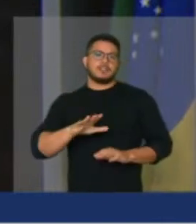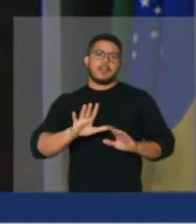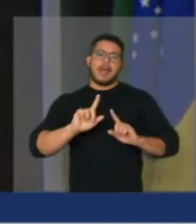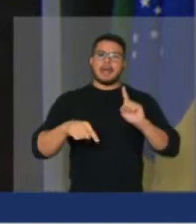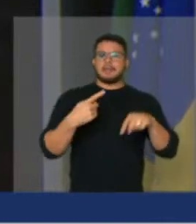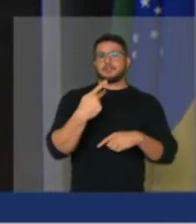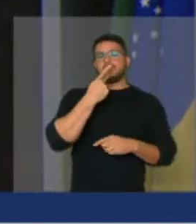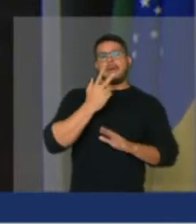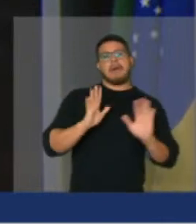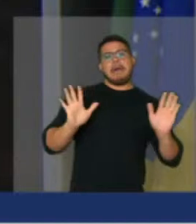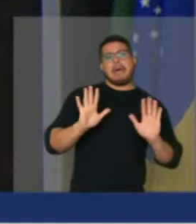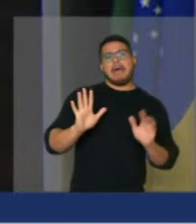DEIXA O PRESIDENTE GOVERNAR. FAZ PEC INCONSTITUCIONAL, VAI